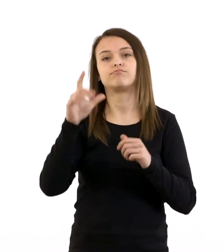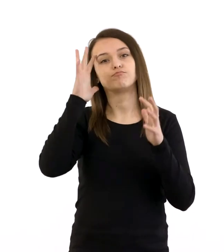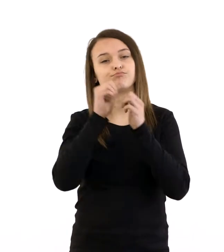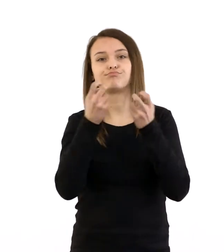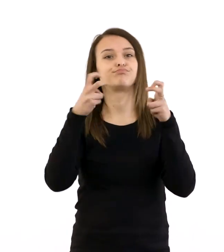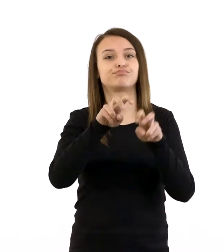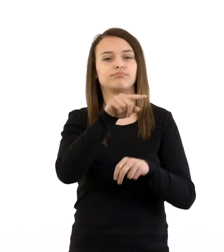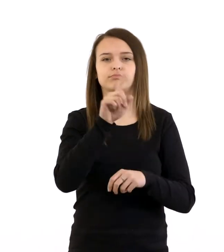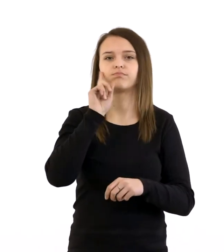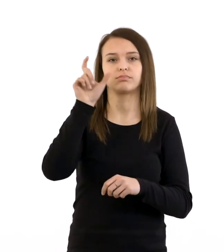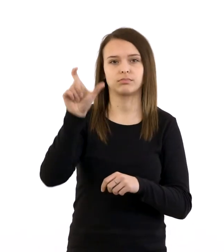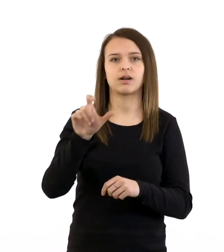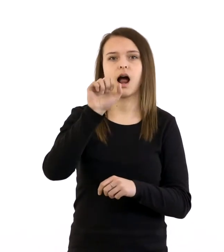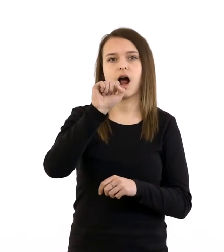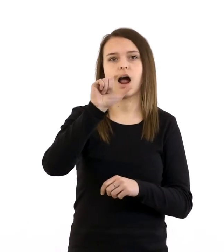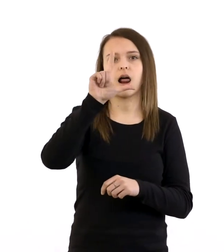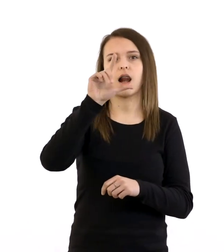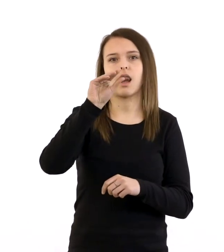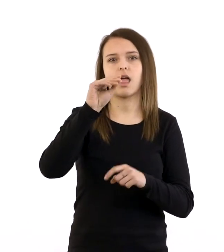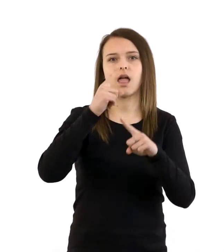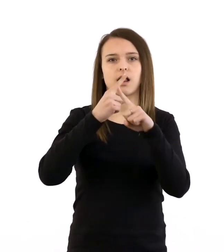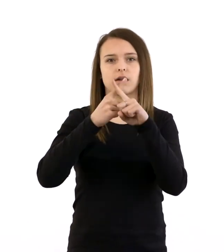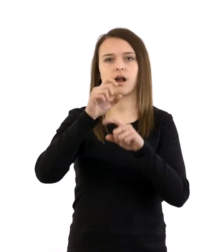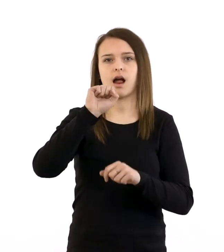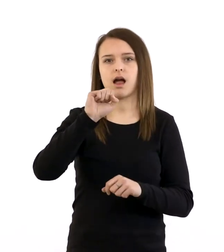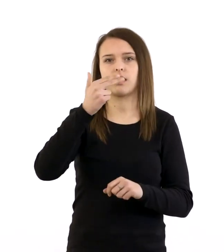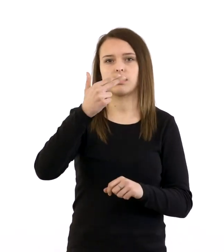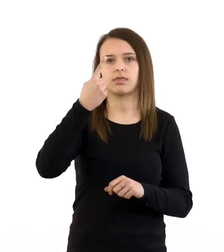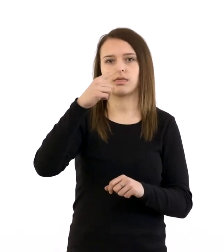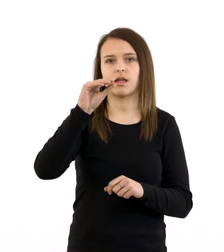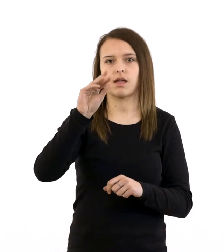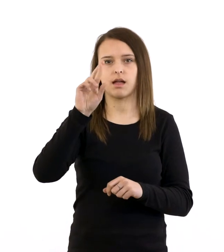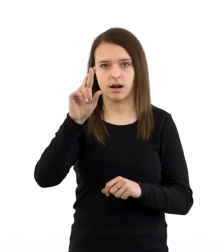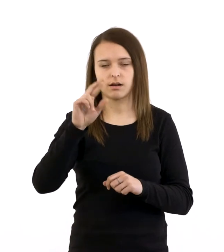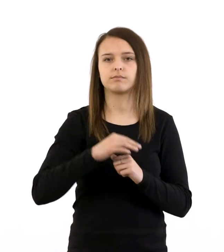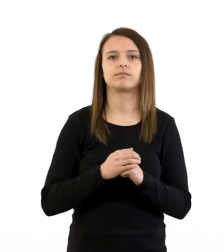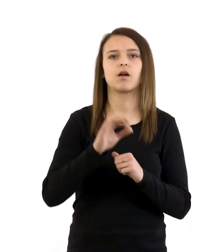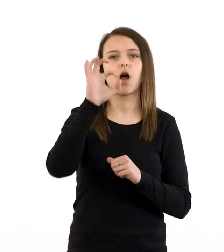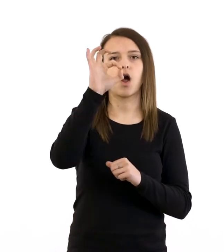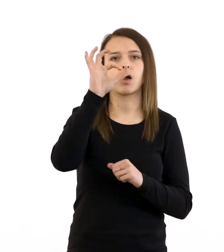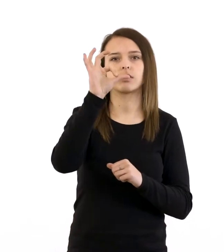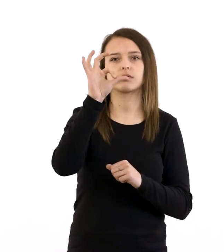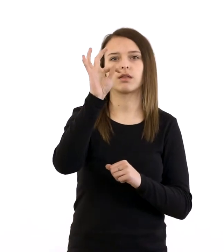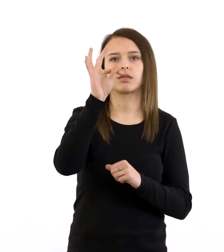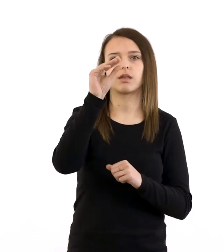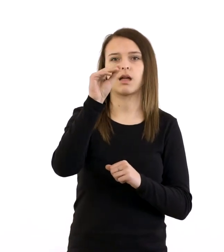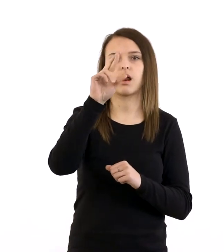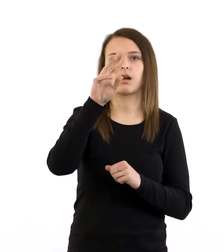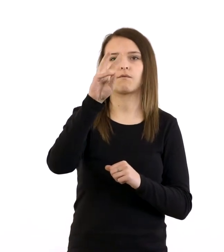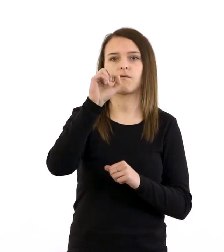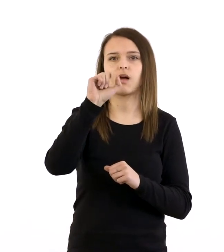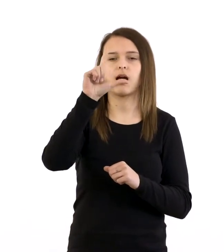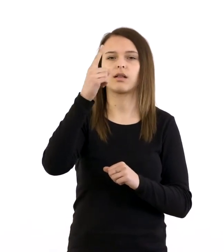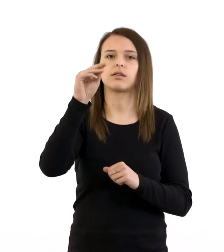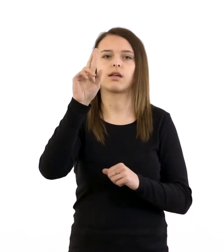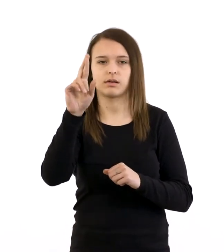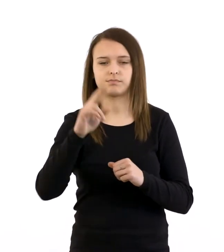Stworzył go Alexander Osterwalder.